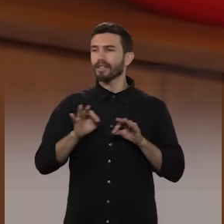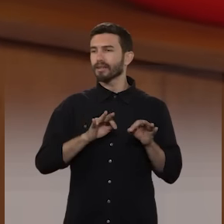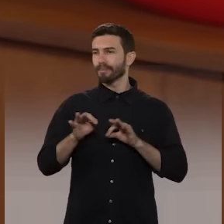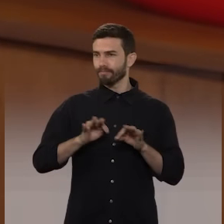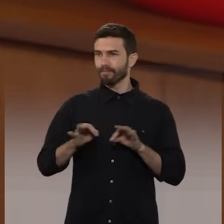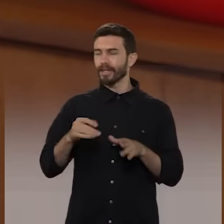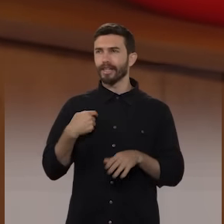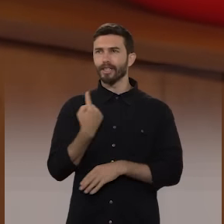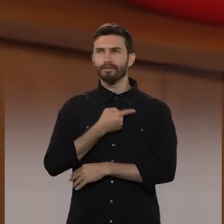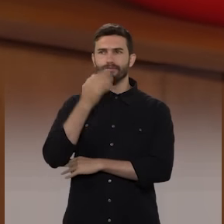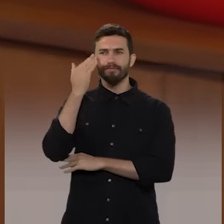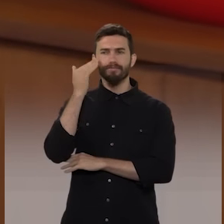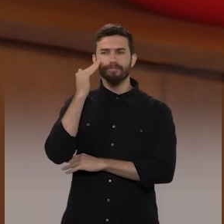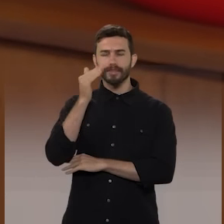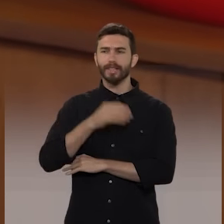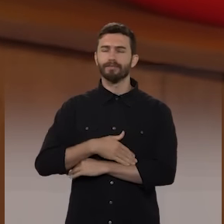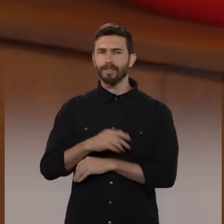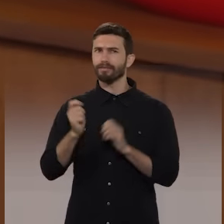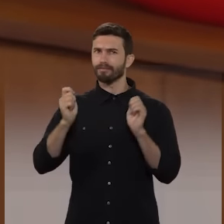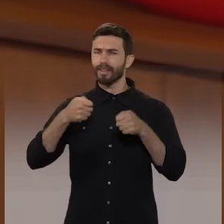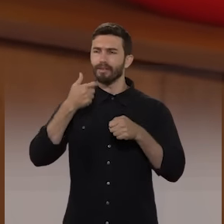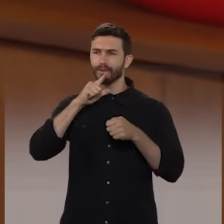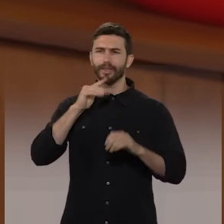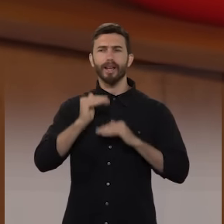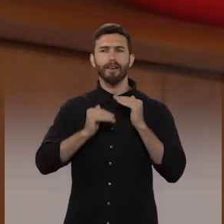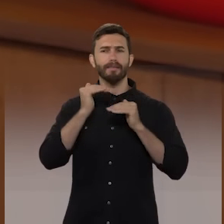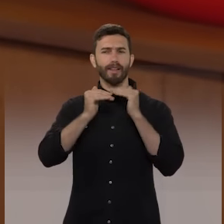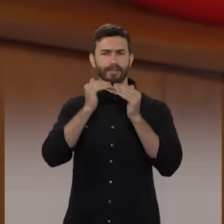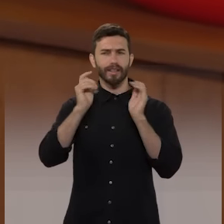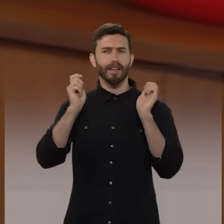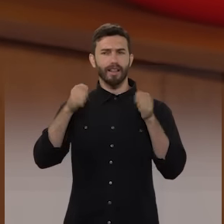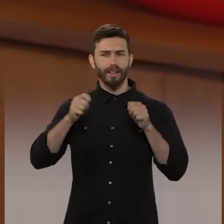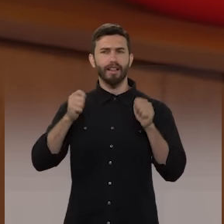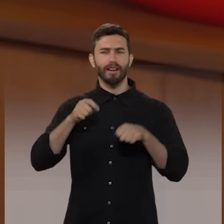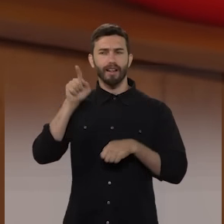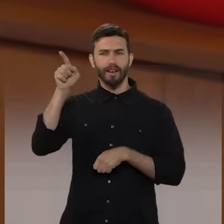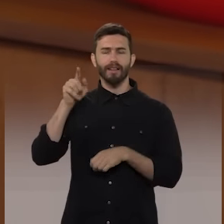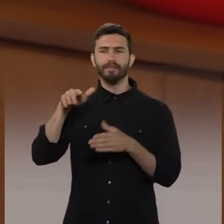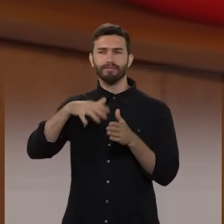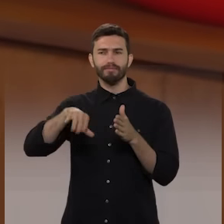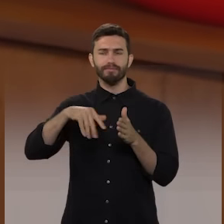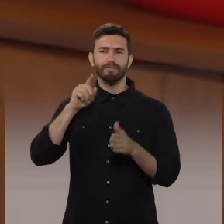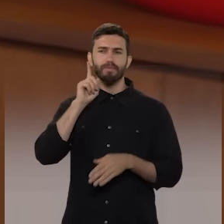nós fomos entendendo que podíamos avançar um pouco ainda no mercado americano, e aí nós